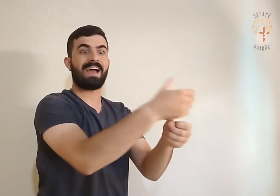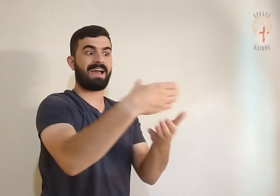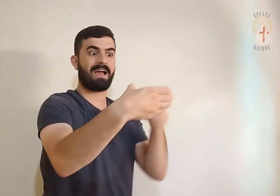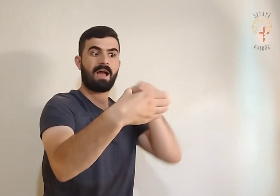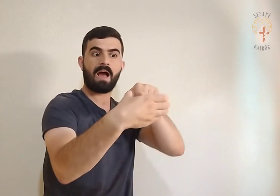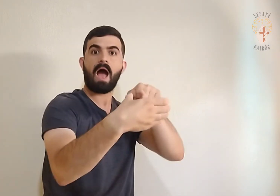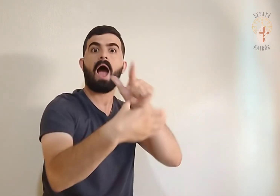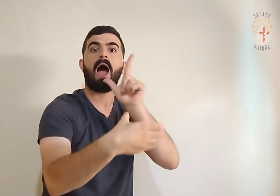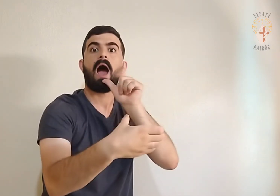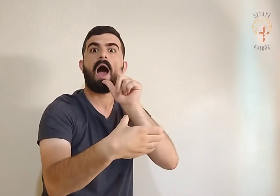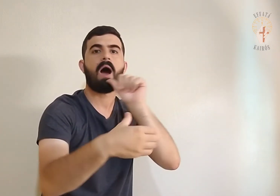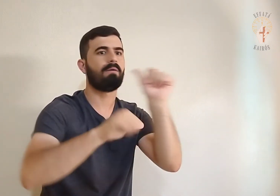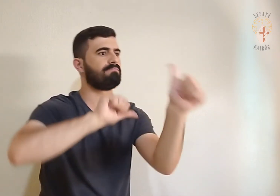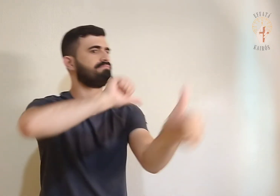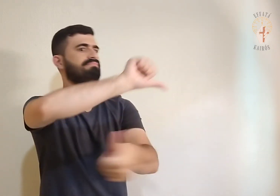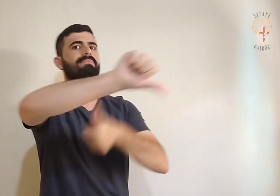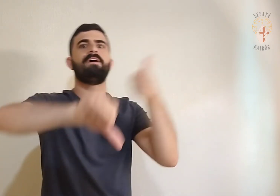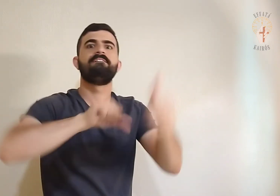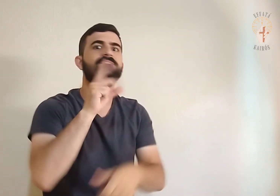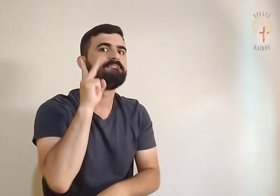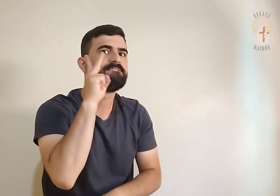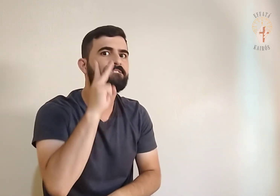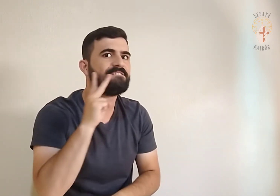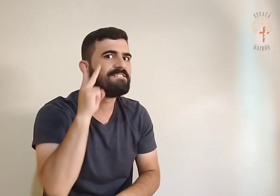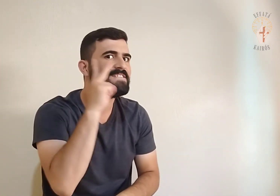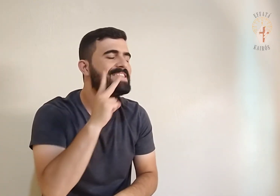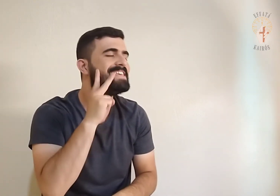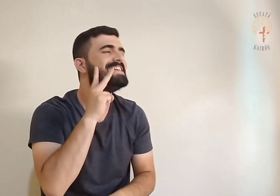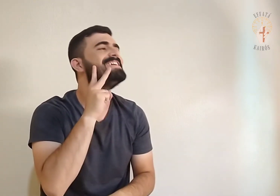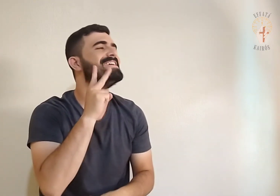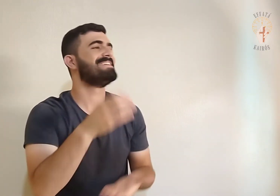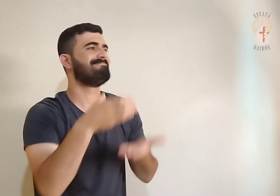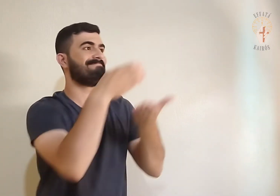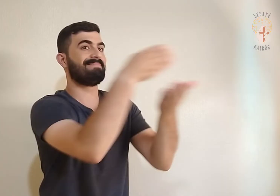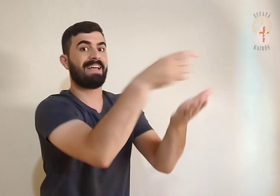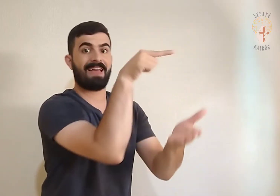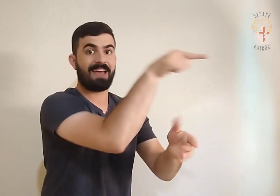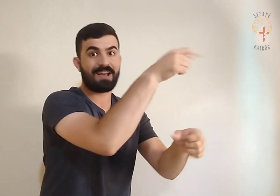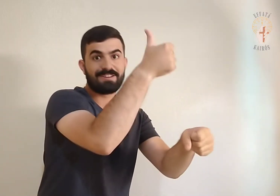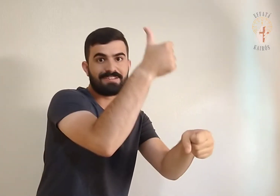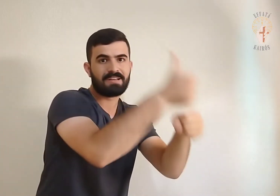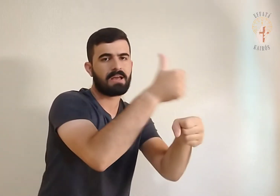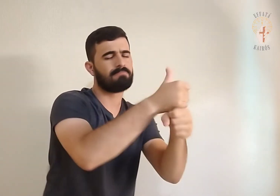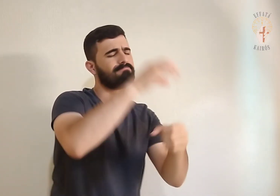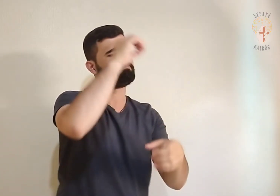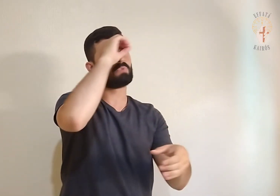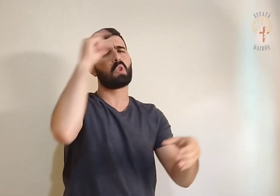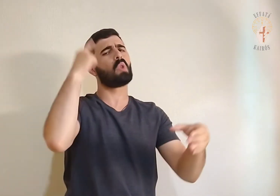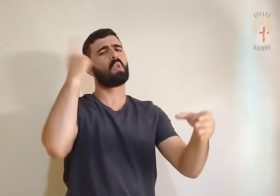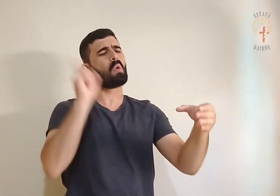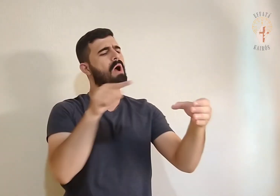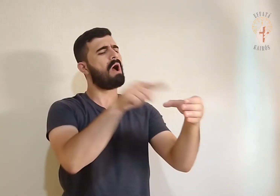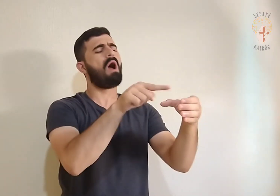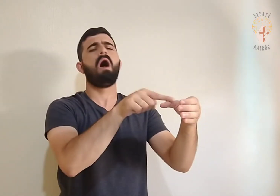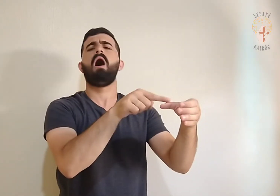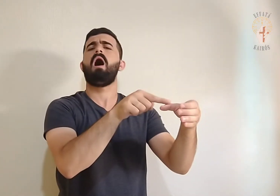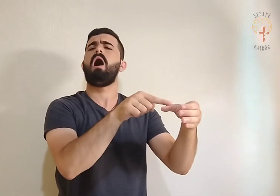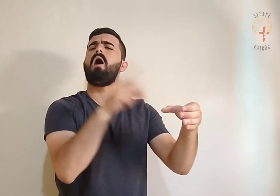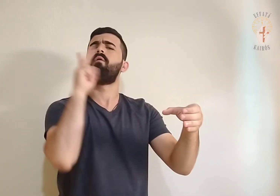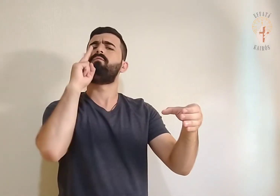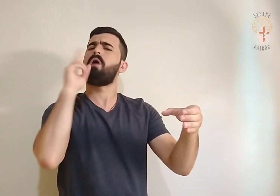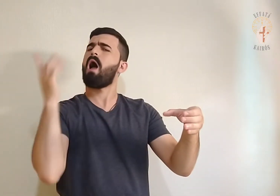9 - O mestre-sala experimentou a água, que se tinha transformado em vinho. Ele não